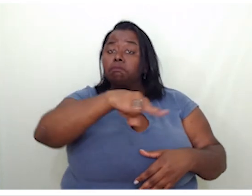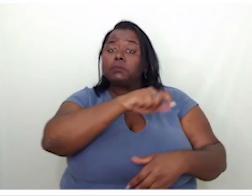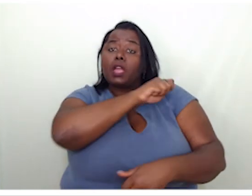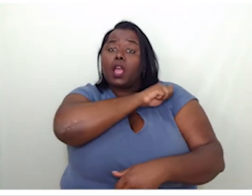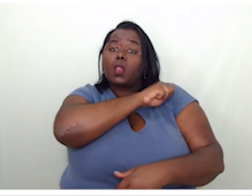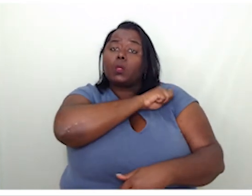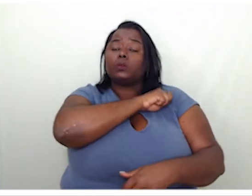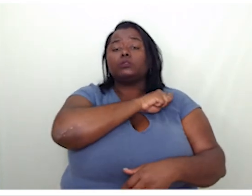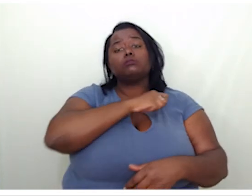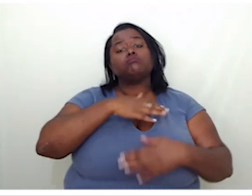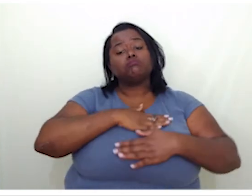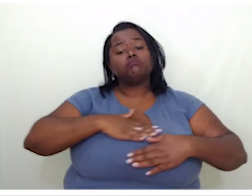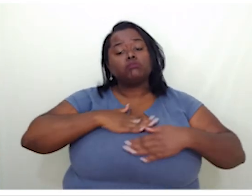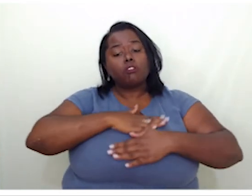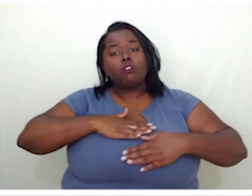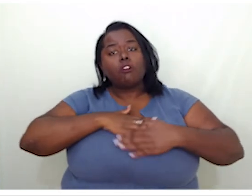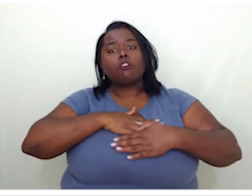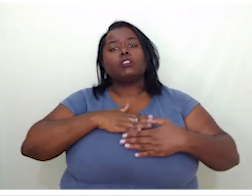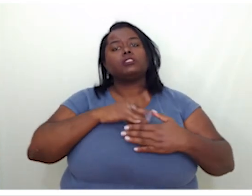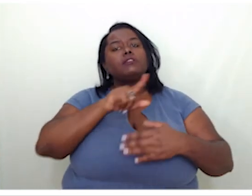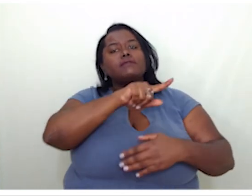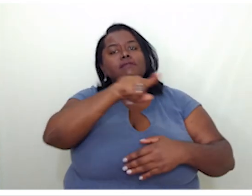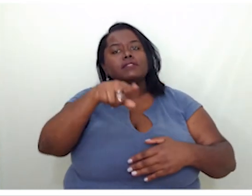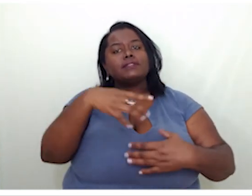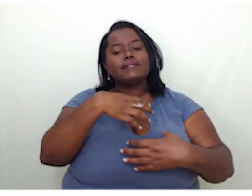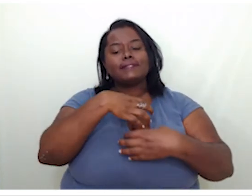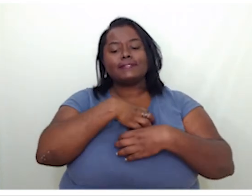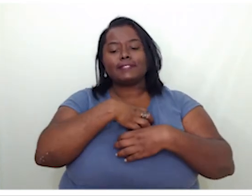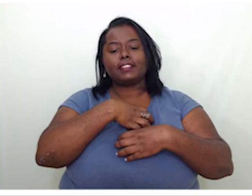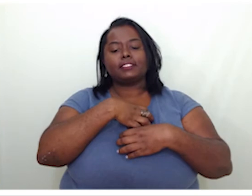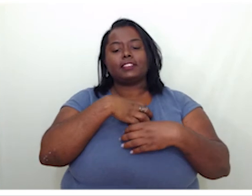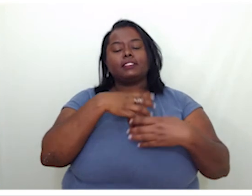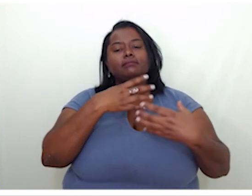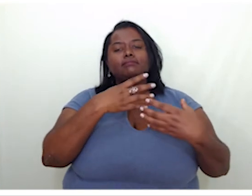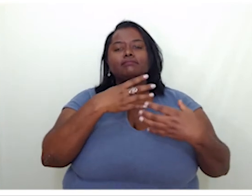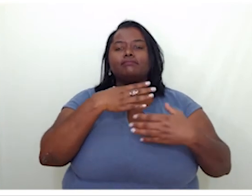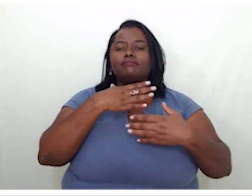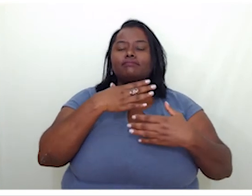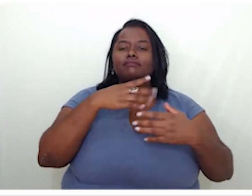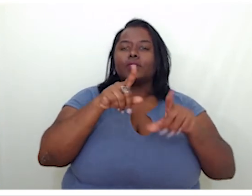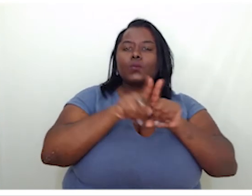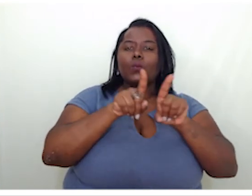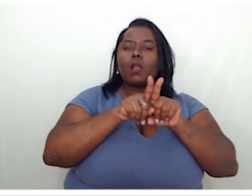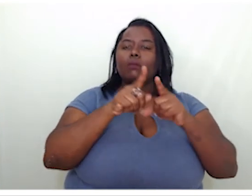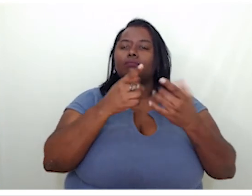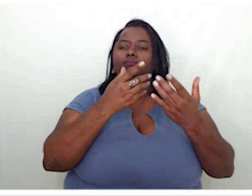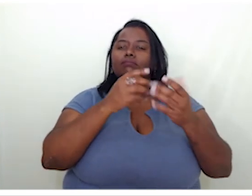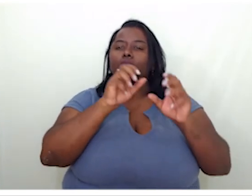Ellos sintieron que tenían la oportunidad de conocer y debatir con los amigos,